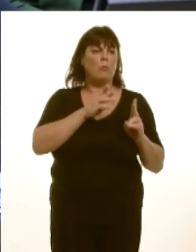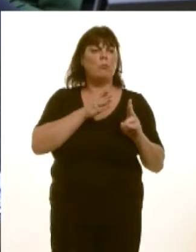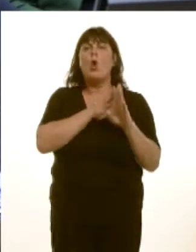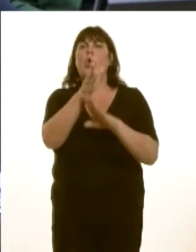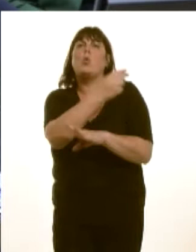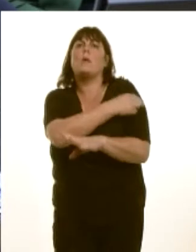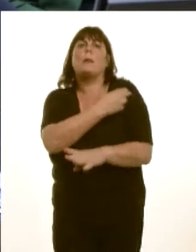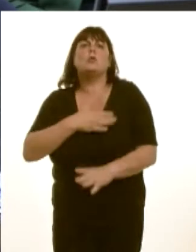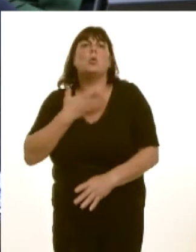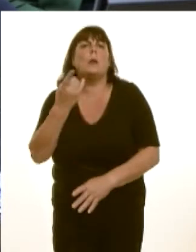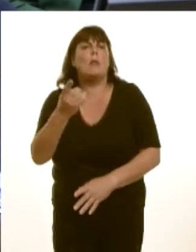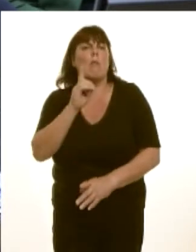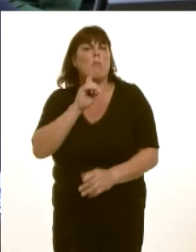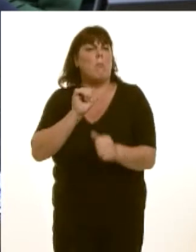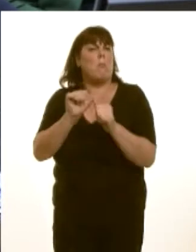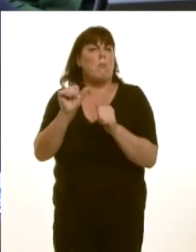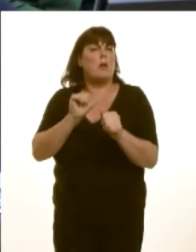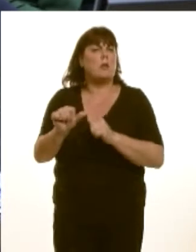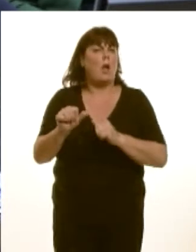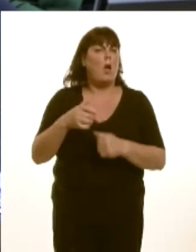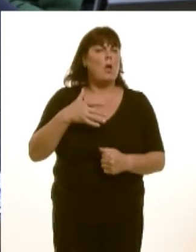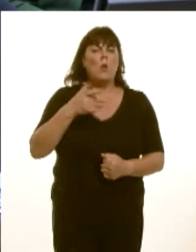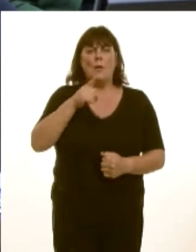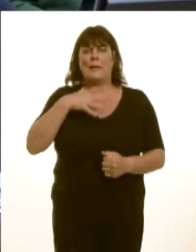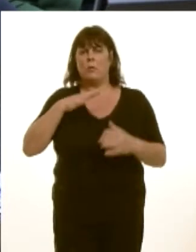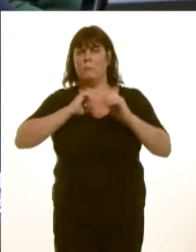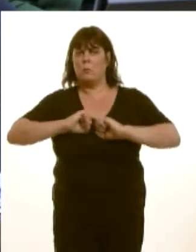gofal yn y ty yn hytrach na mynd i mewn i ysbyty.